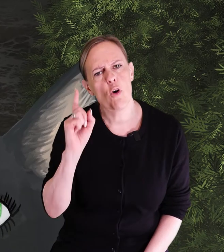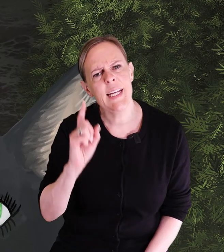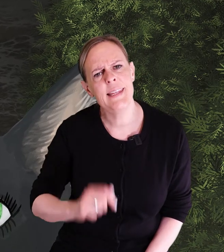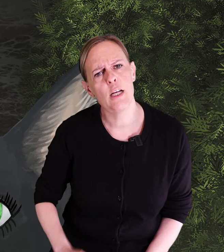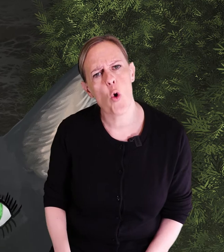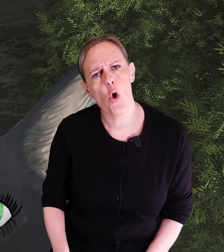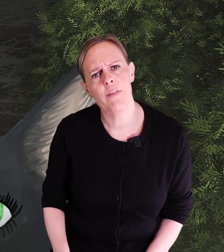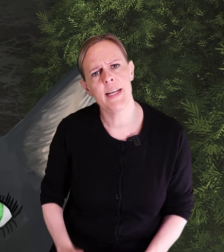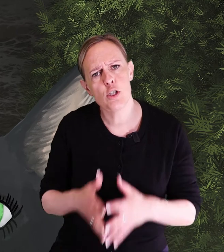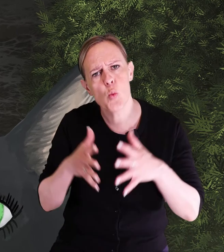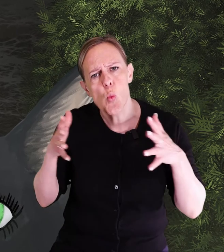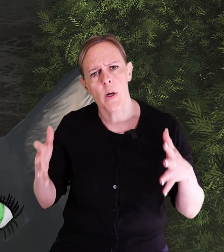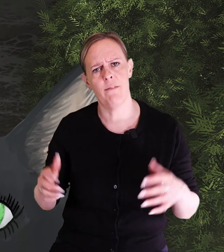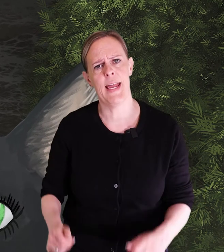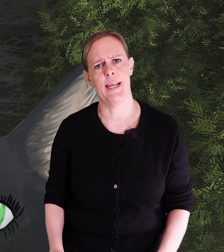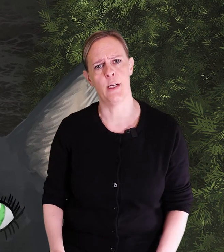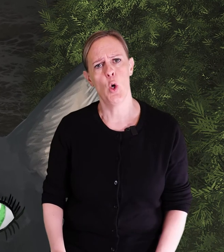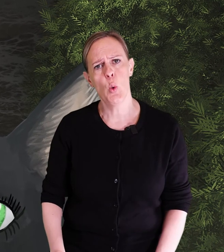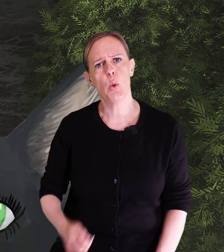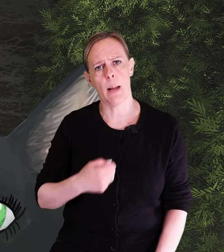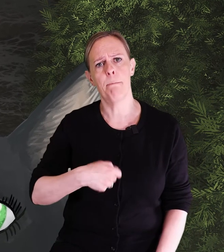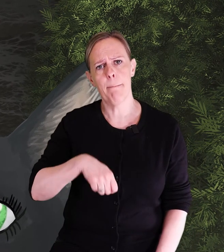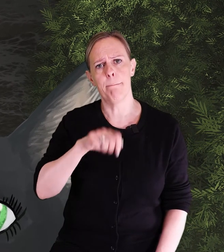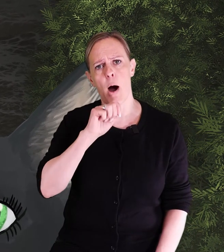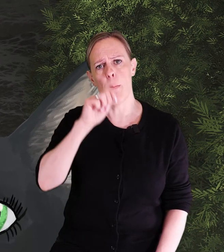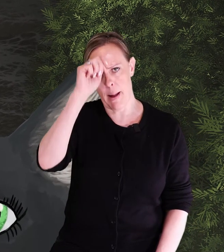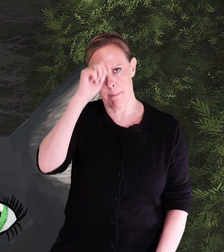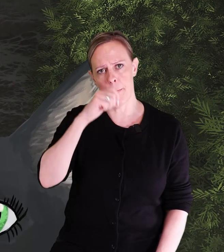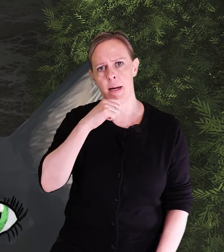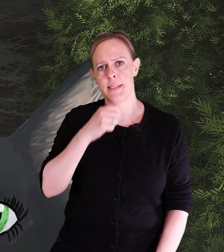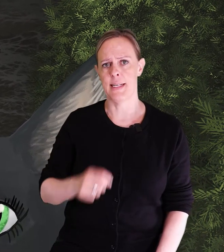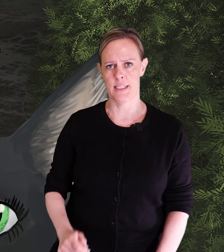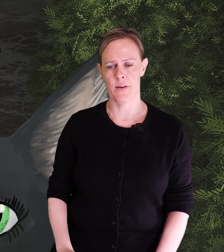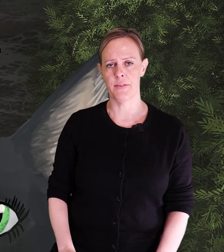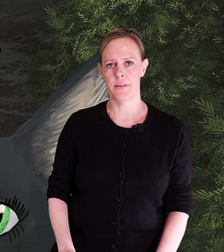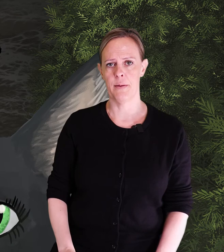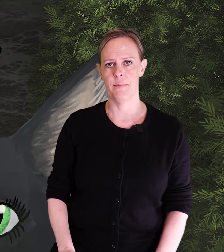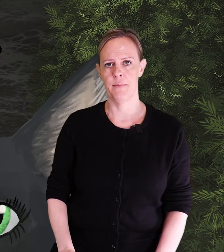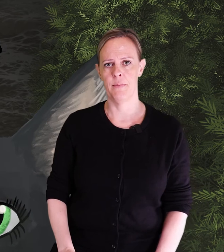jag får inte gå över den stora vägen utan mamma och pappa säger Svante